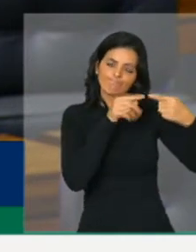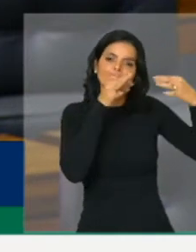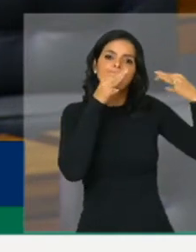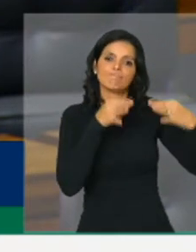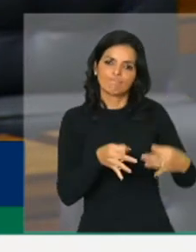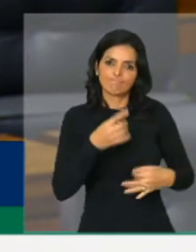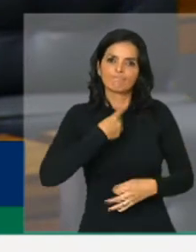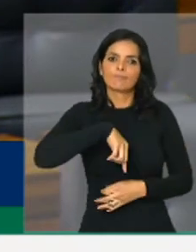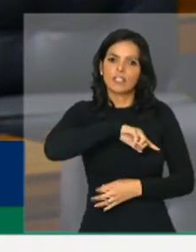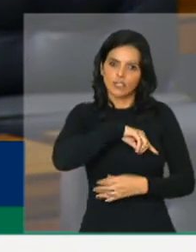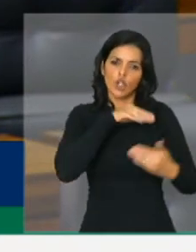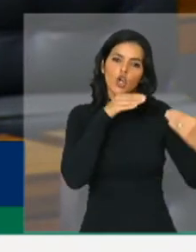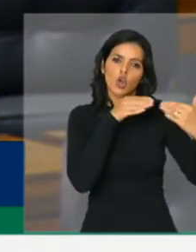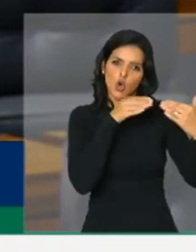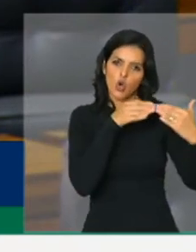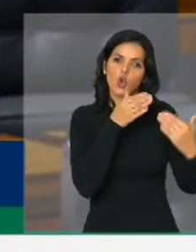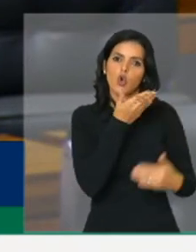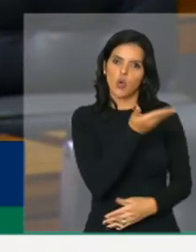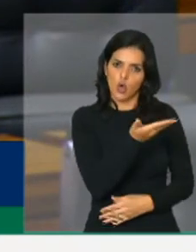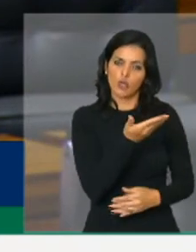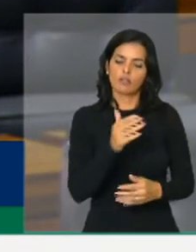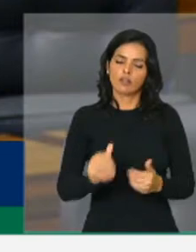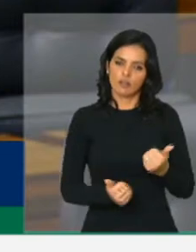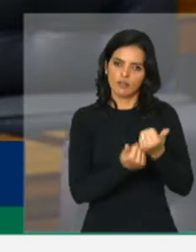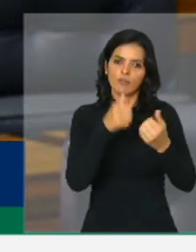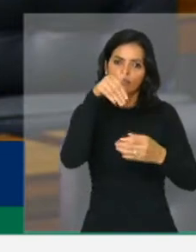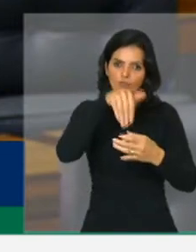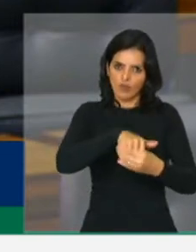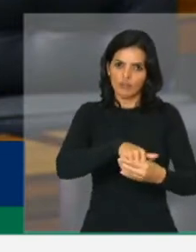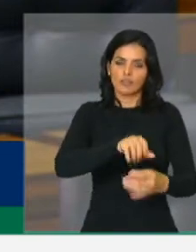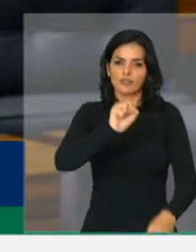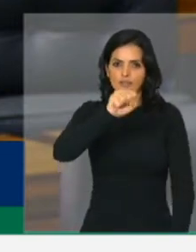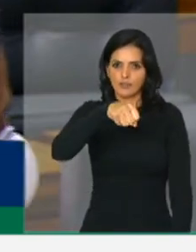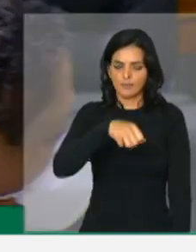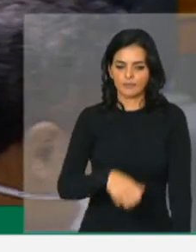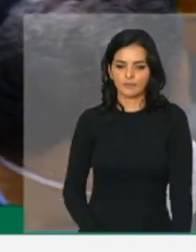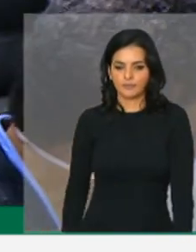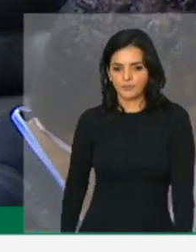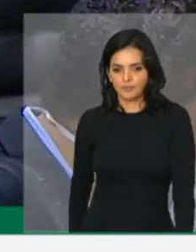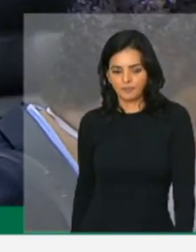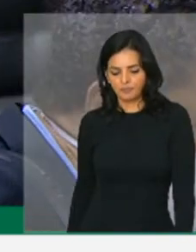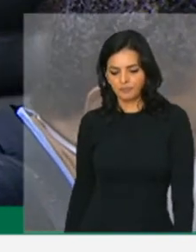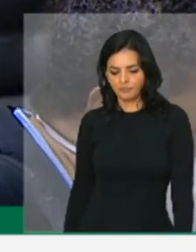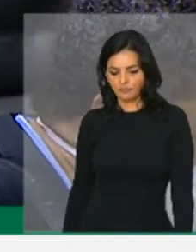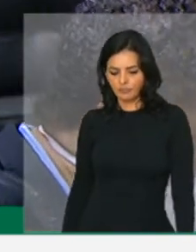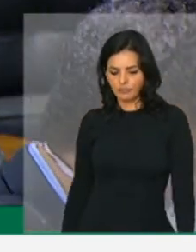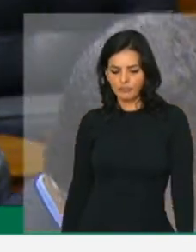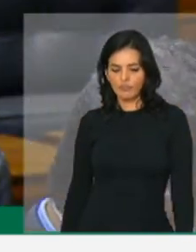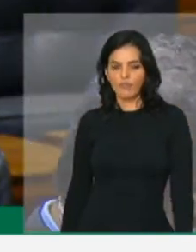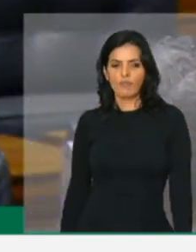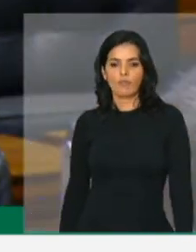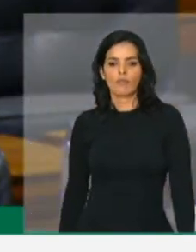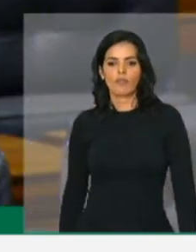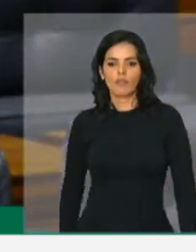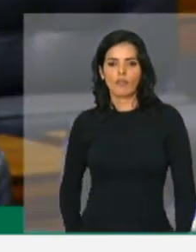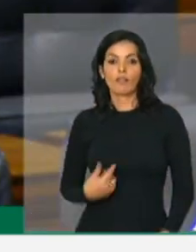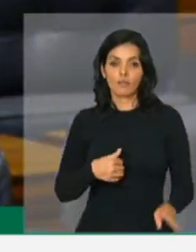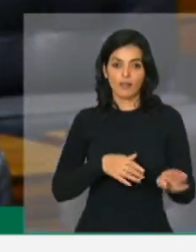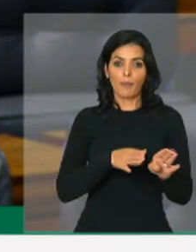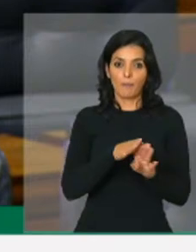COM A ORIENTAÇÃO DO REQUERENTE DO REQUERIMENTO PARTIDO DE... SOCIALISMO E